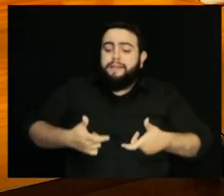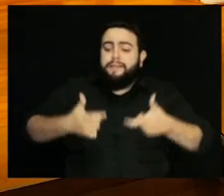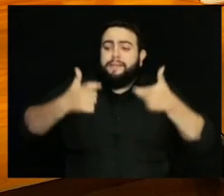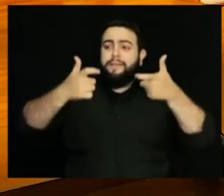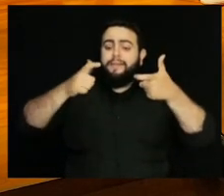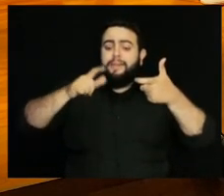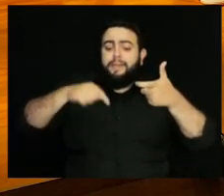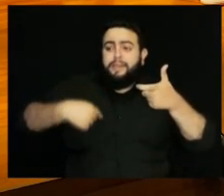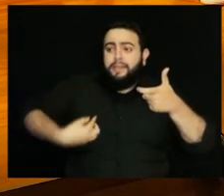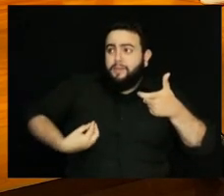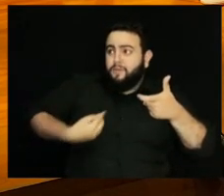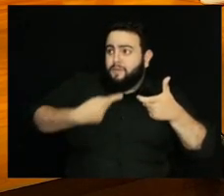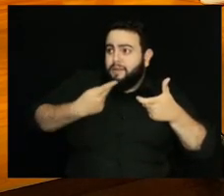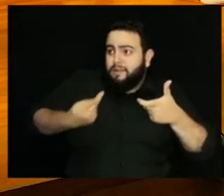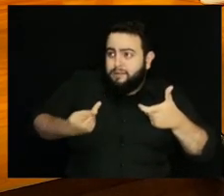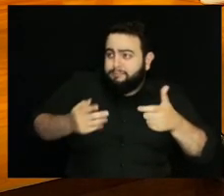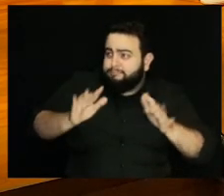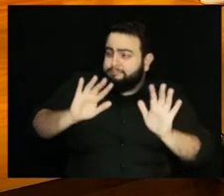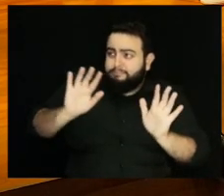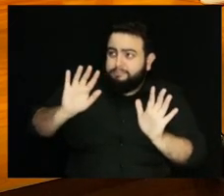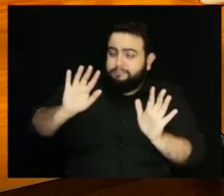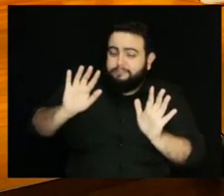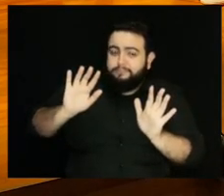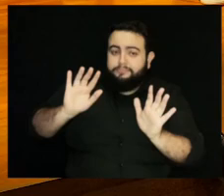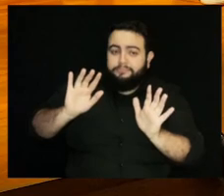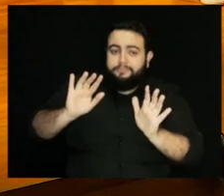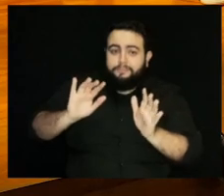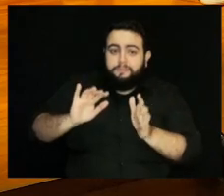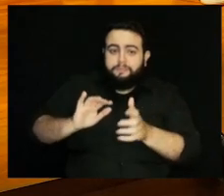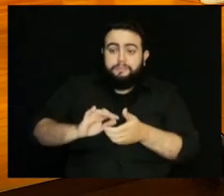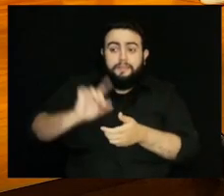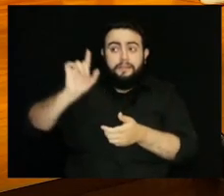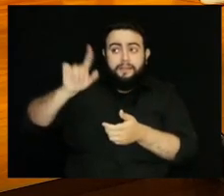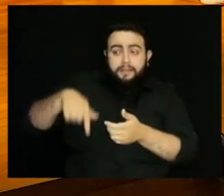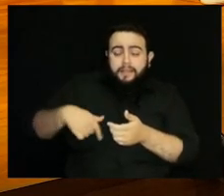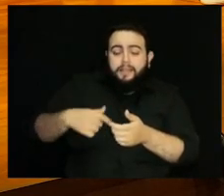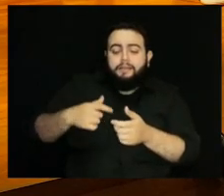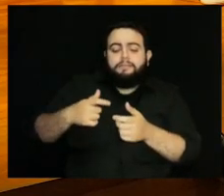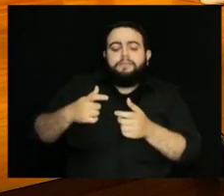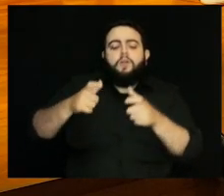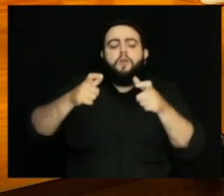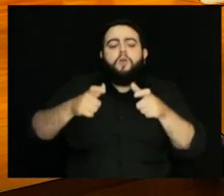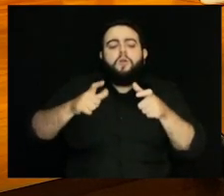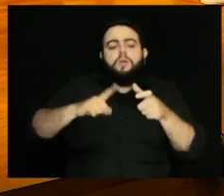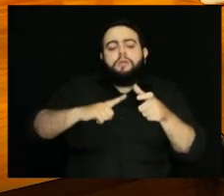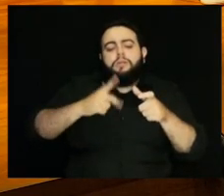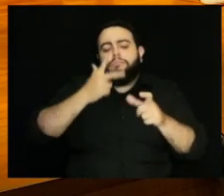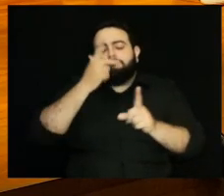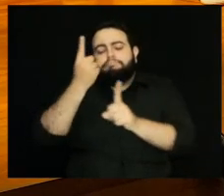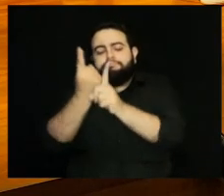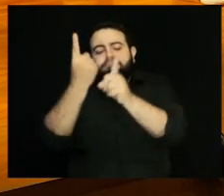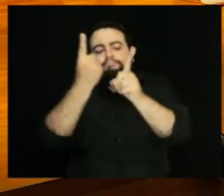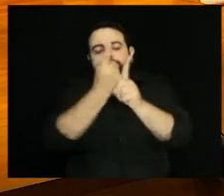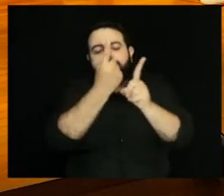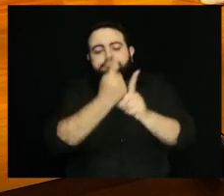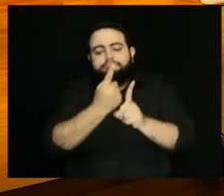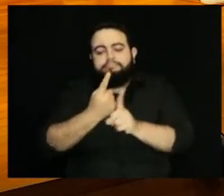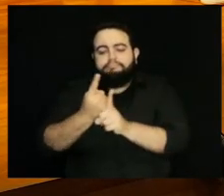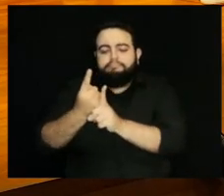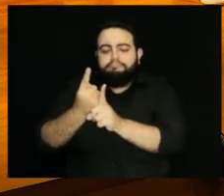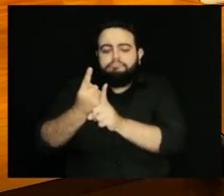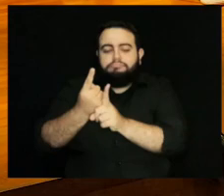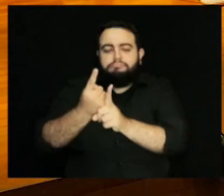estou falando é onde estão se encontrando tanques